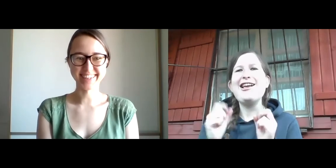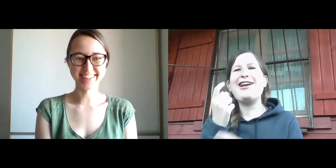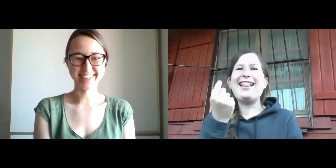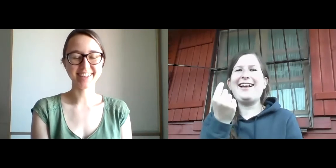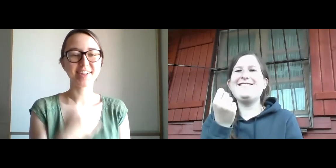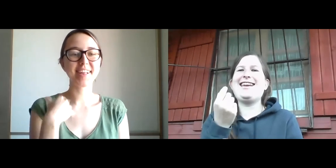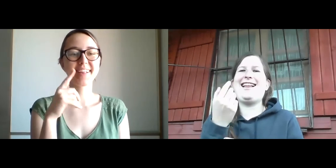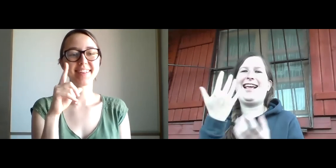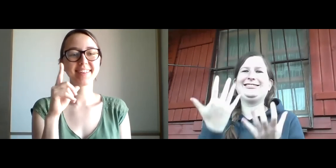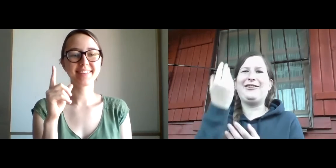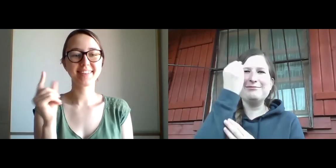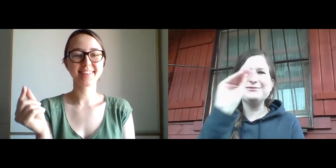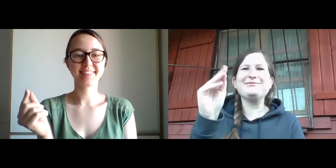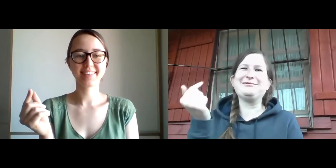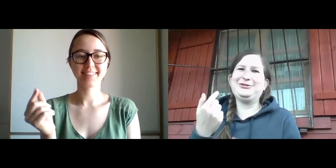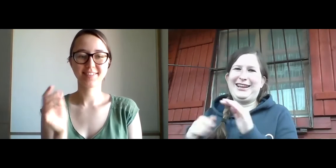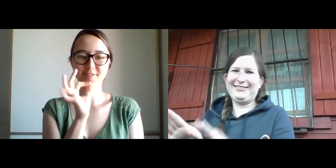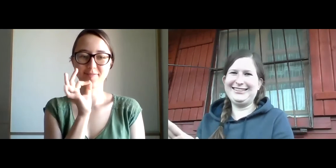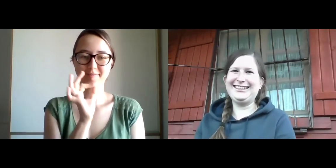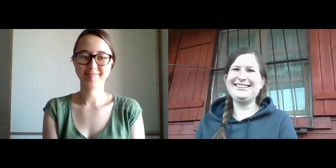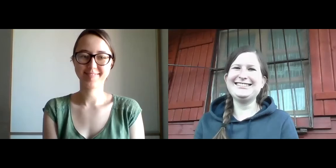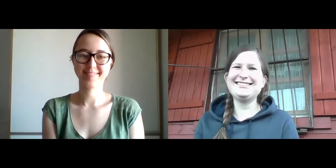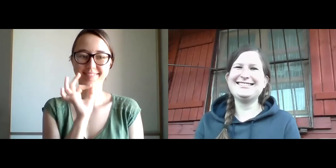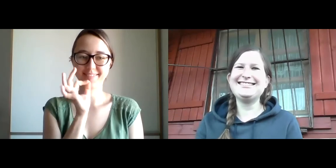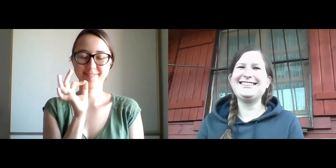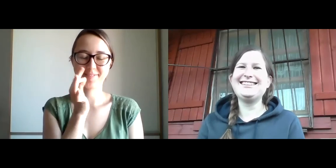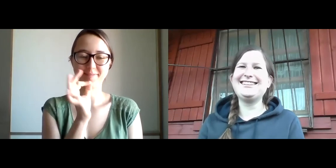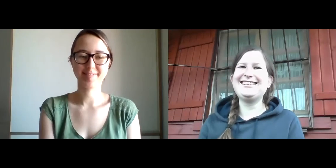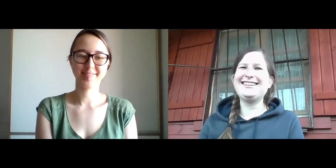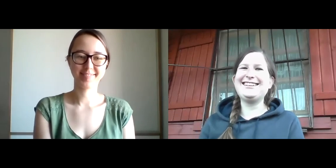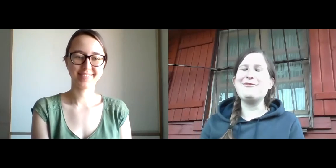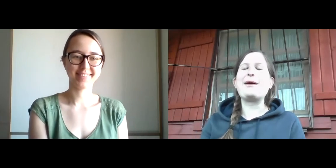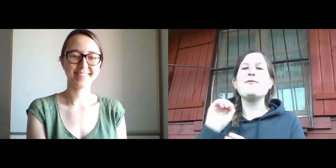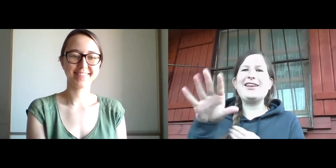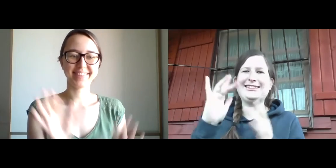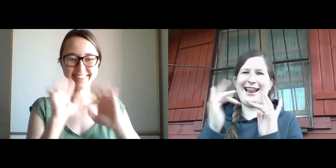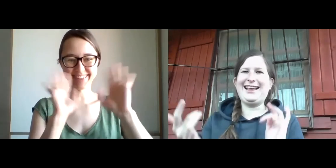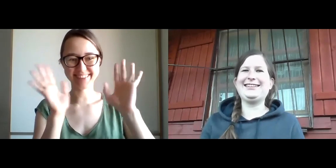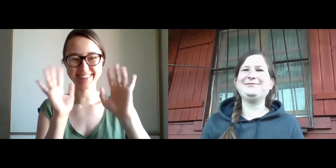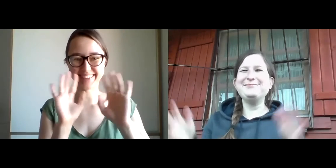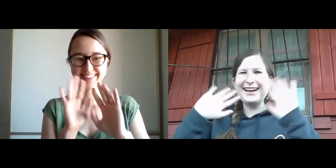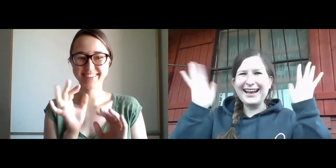Ja tylko tak na chwilę zadzwoniłam, by powiedzieć. Zaraz muszę lecieć. Dobrze, dobrze. Wyślę ci link, paaa!